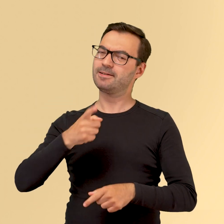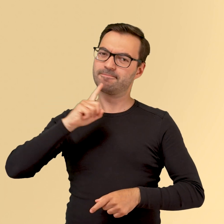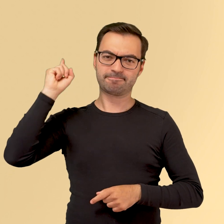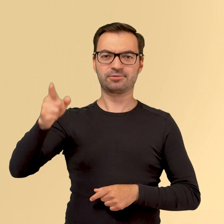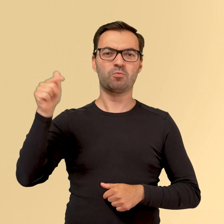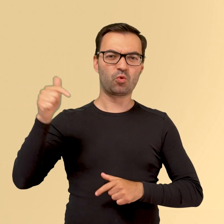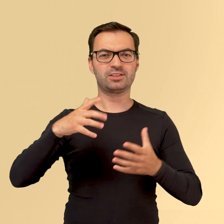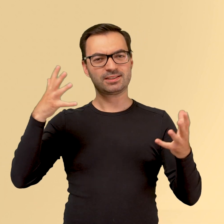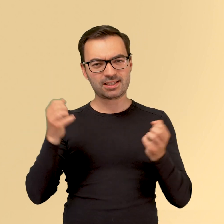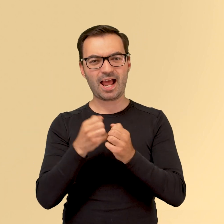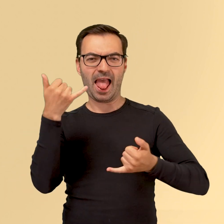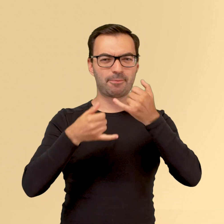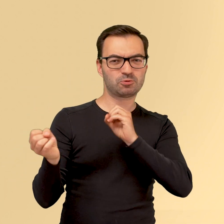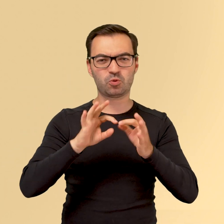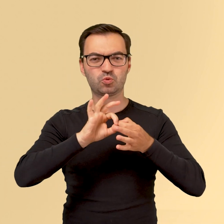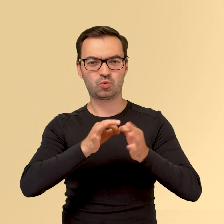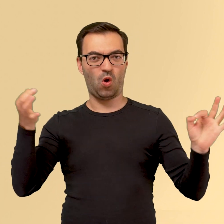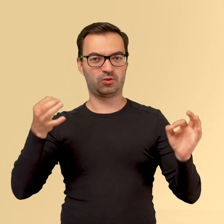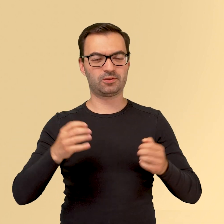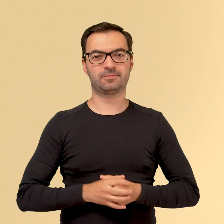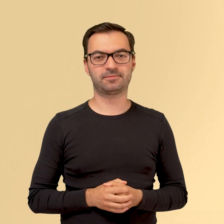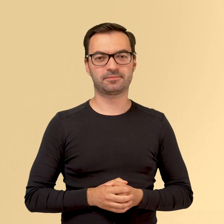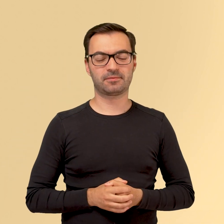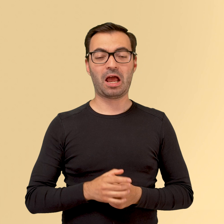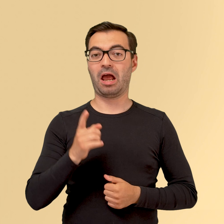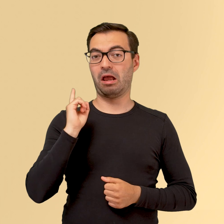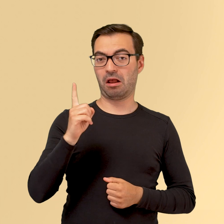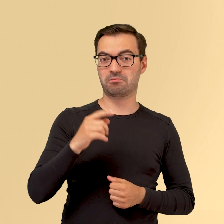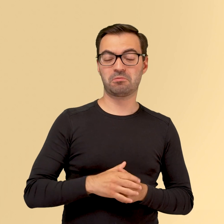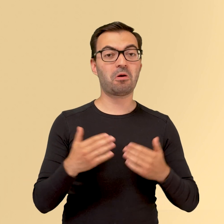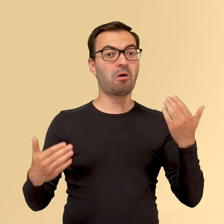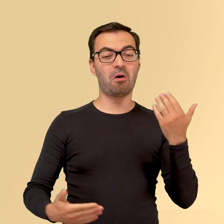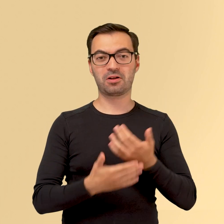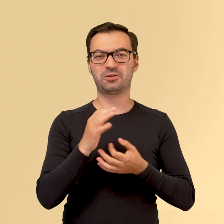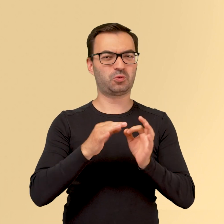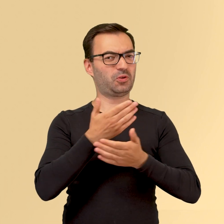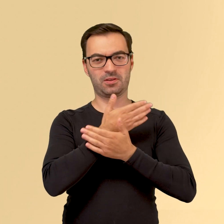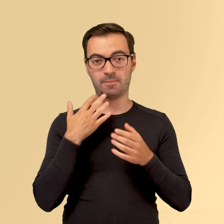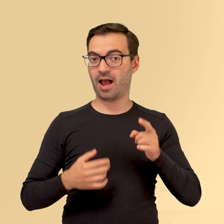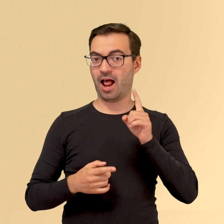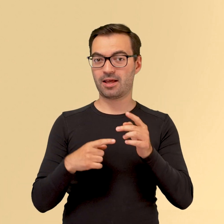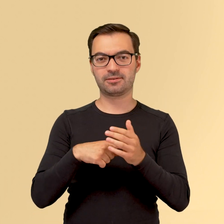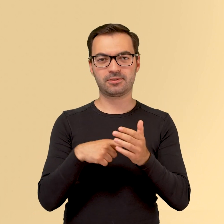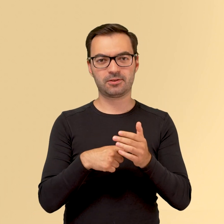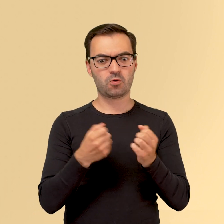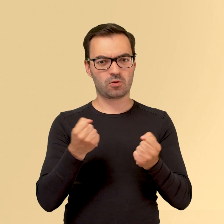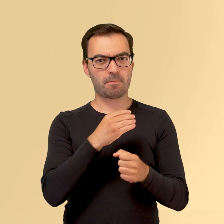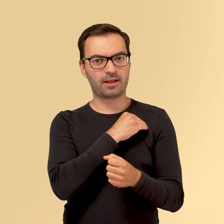od uwięzionego genialnego alchemika. Szybko jednak, poznawszy efekty jego ceramicznych eksperymentów,